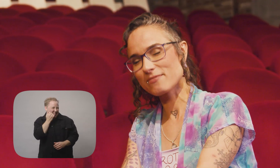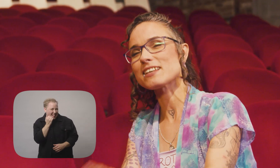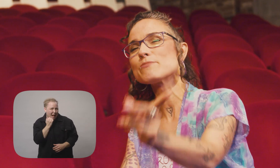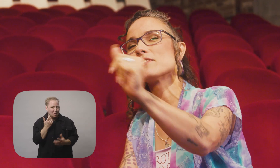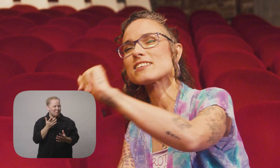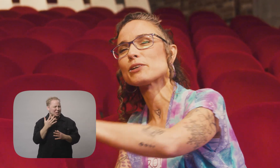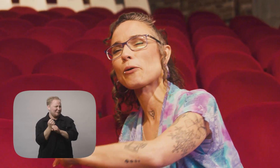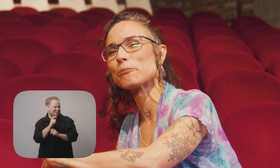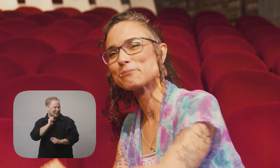Das müsst ihr erstmal toppen.